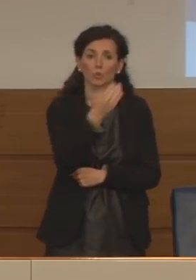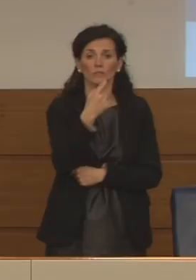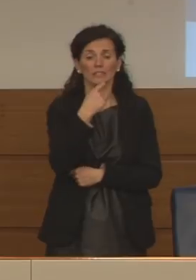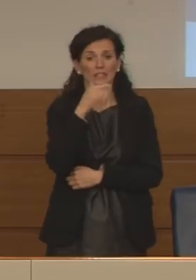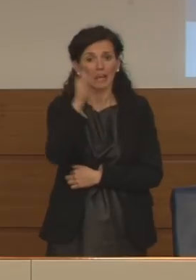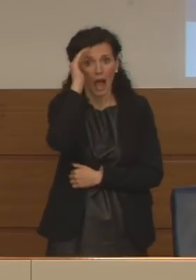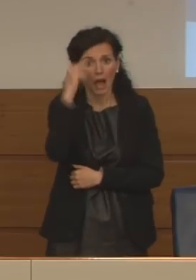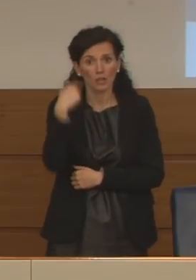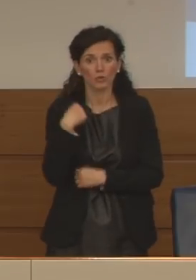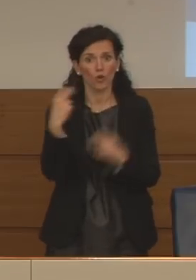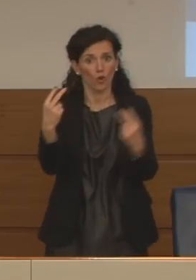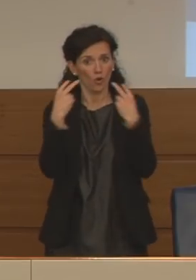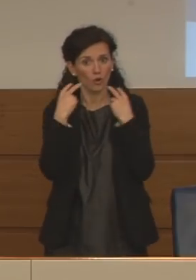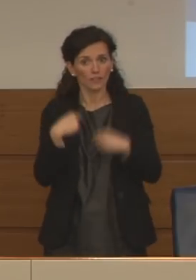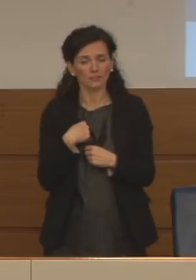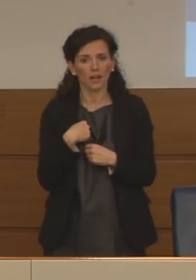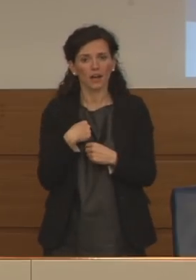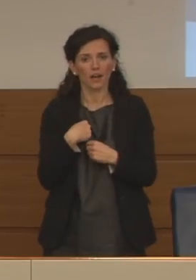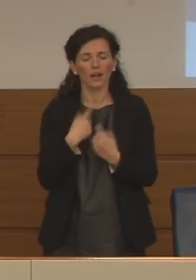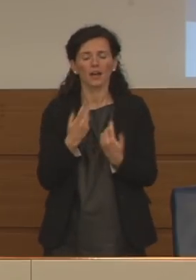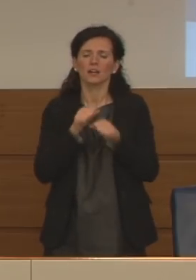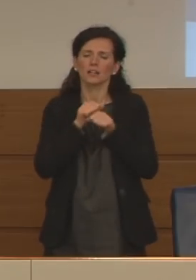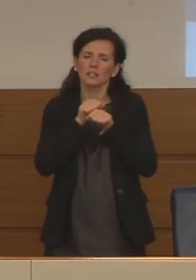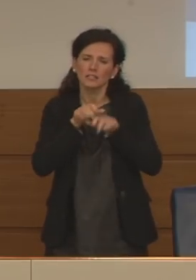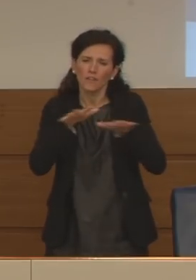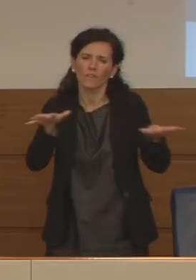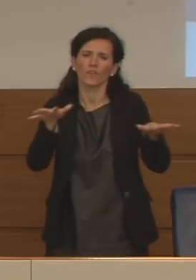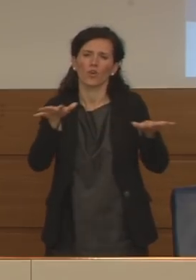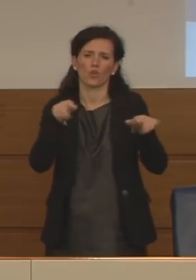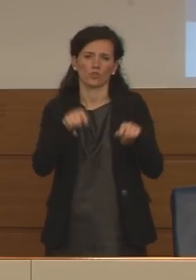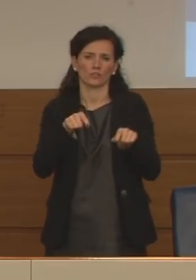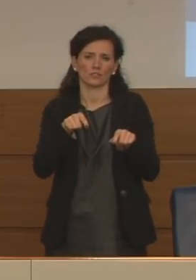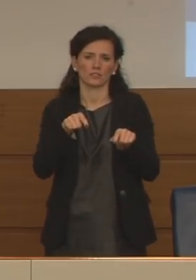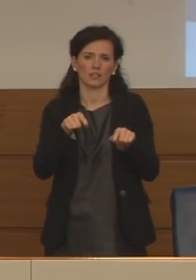seguendo di diffonderlo nel miglior modo possibile.